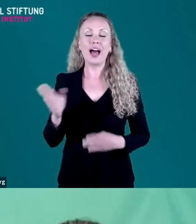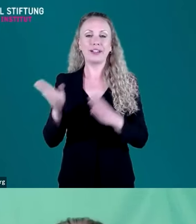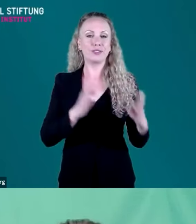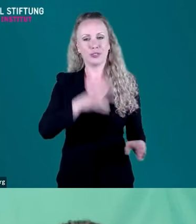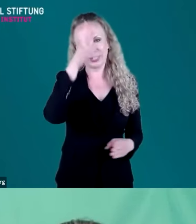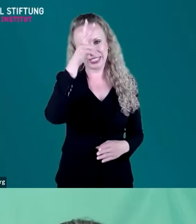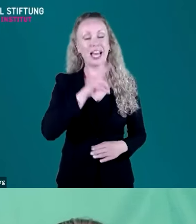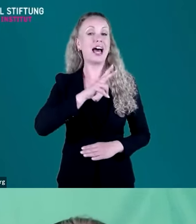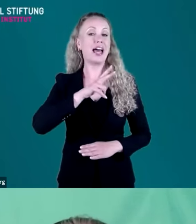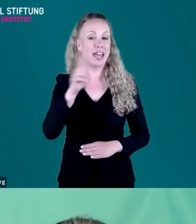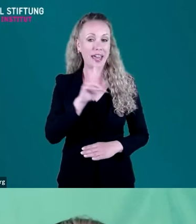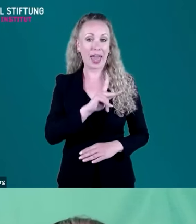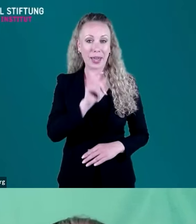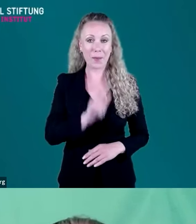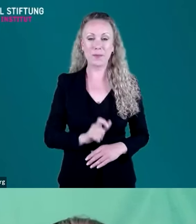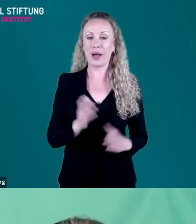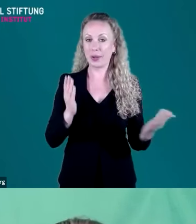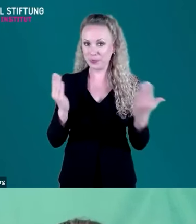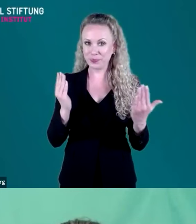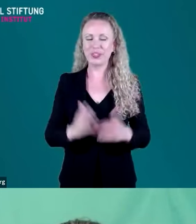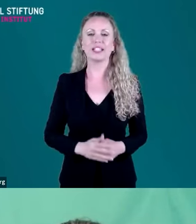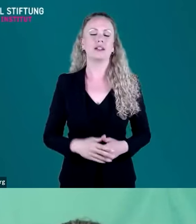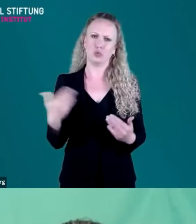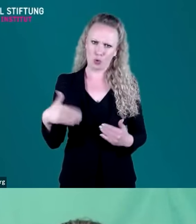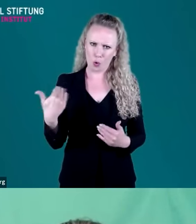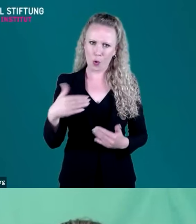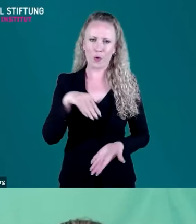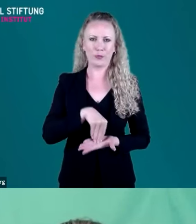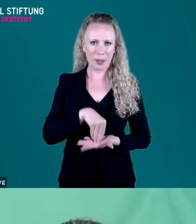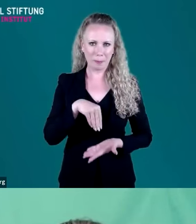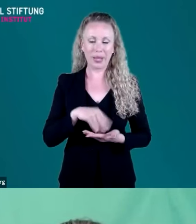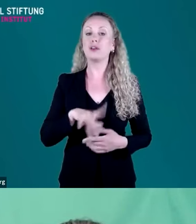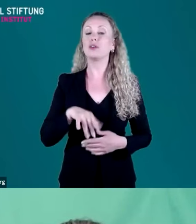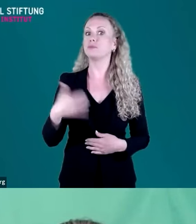Ich habe ja schon öfter teilgenommen und Sie auch schon Mal persönlich bei einem Vortrag gehört.